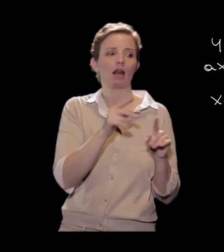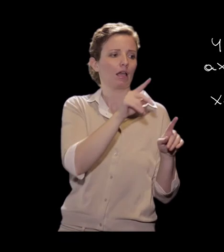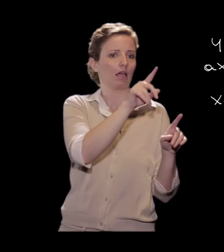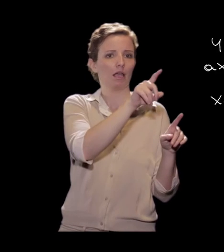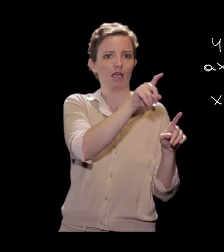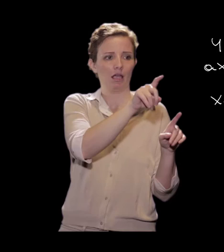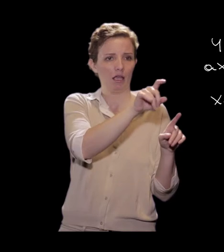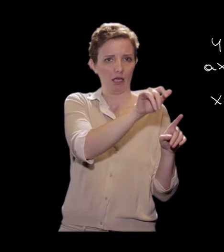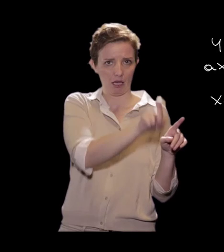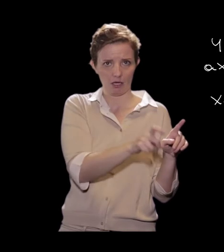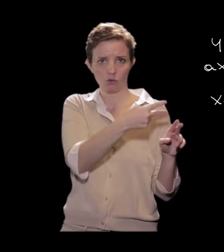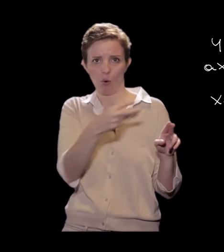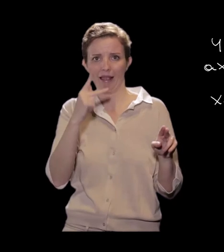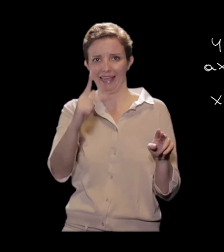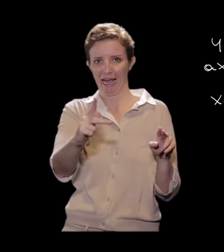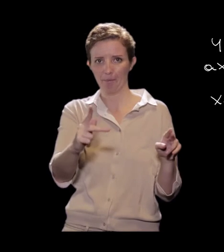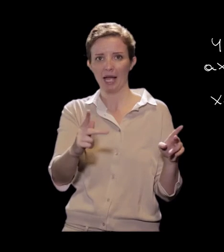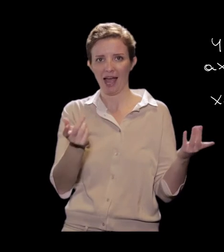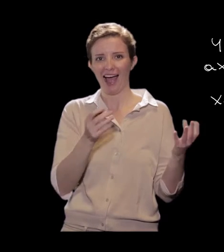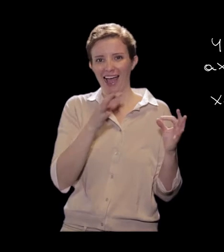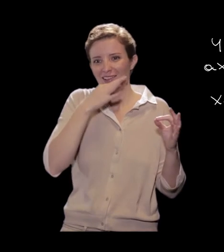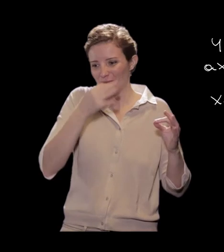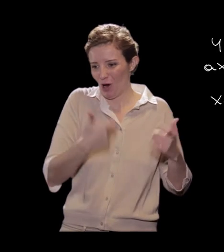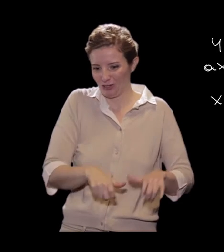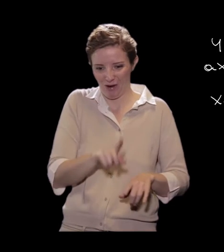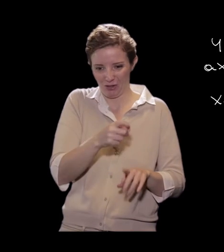Infatti l'asse delle x ha equazione x=0.